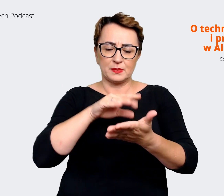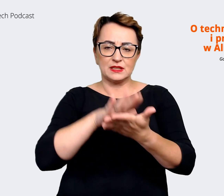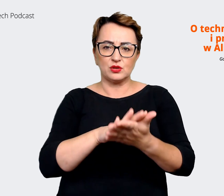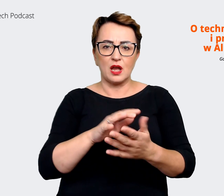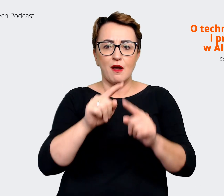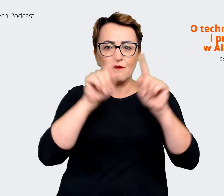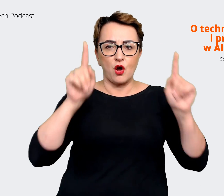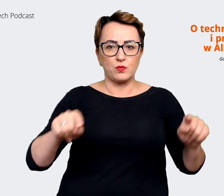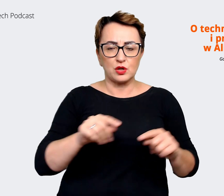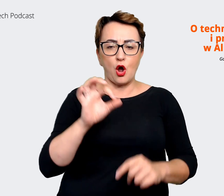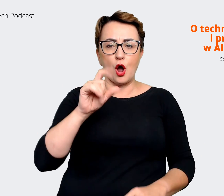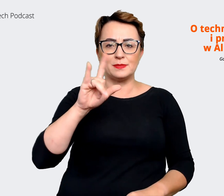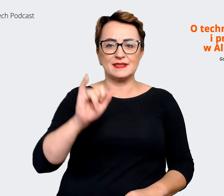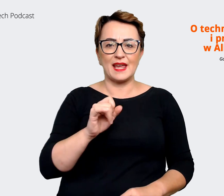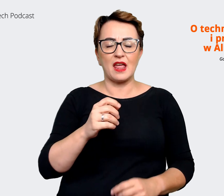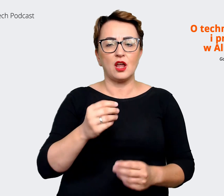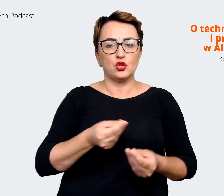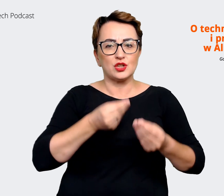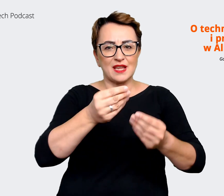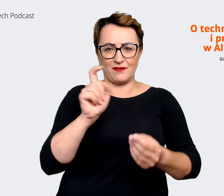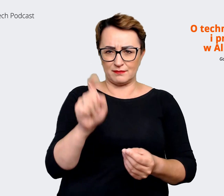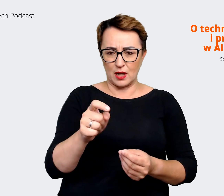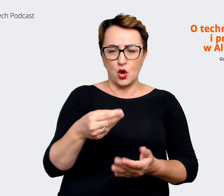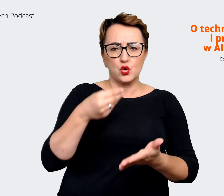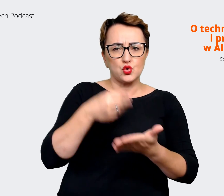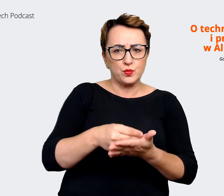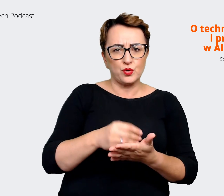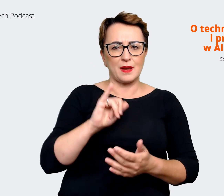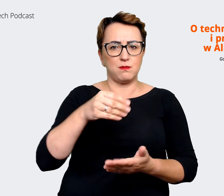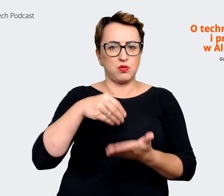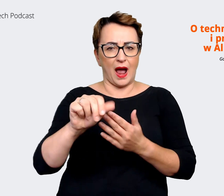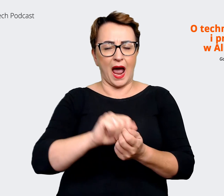który jak klikniesz tam "kupuję i płacę", czy "przechodzę do koszyka" ma możliwość zobaczyć,